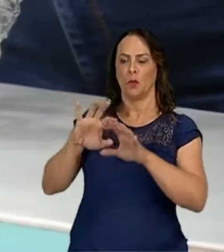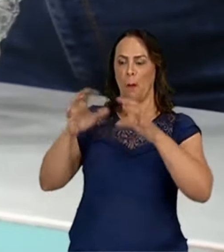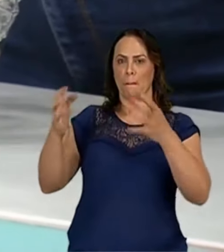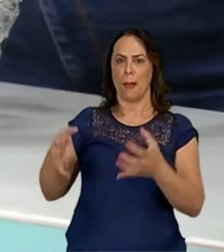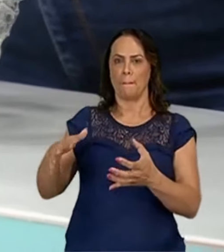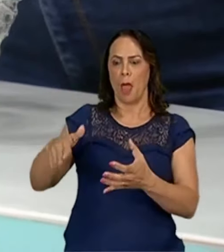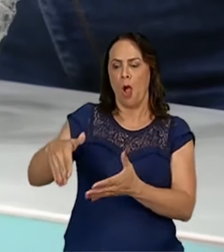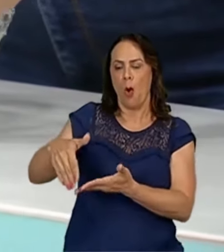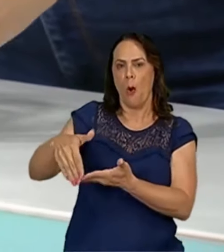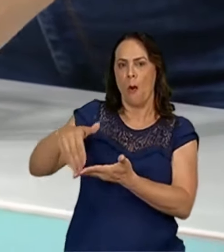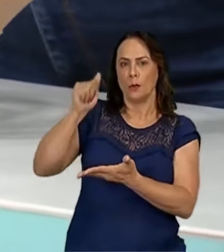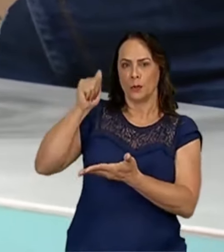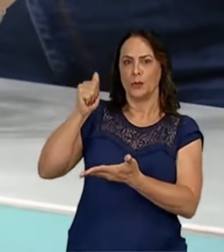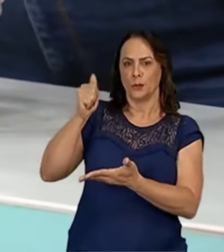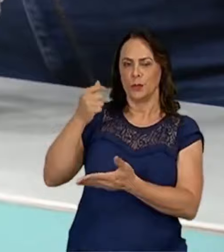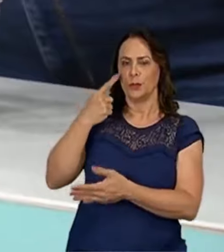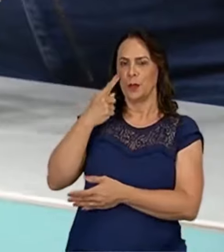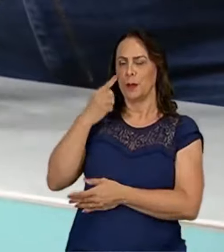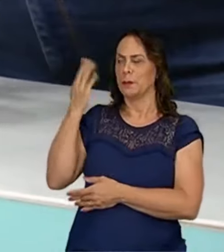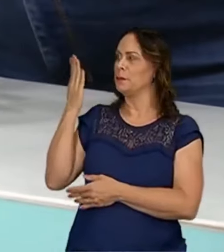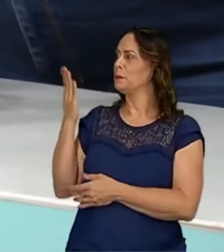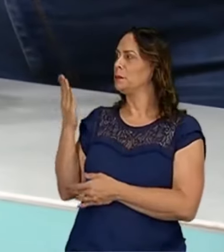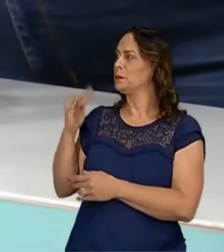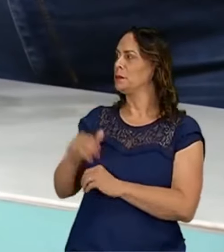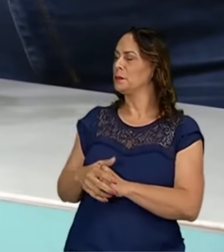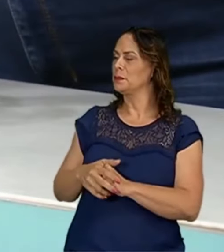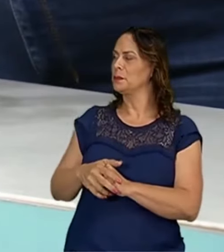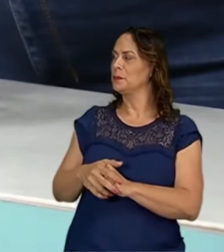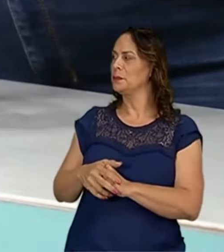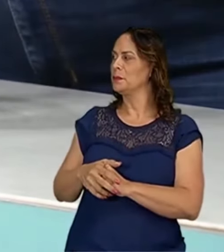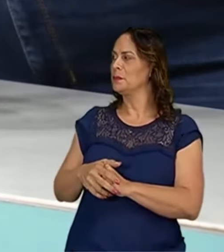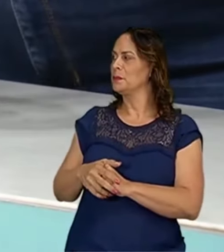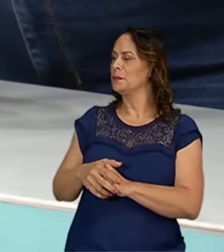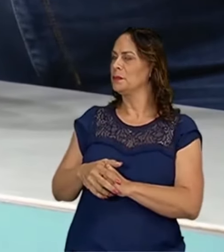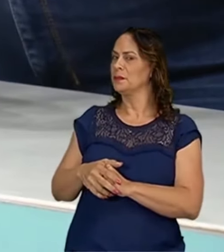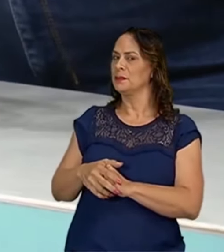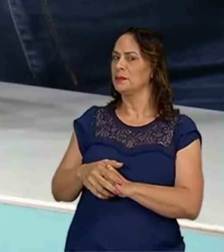um dos bowls que vocês usarem aí e percebam a diferença na